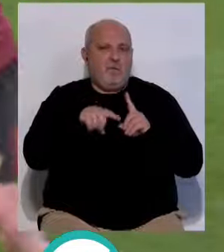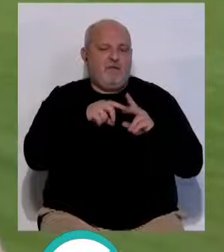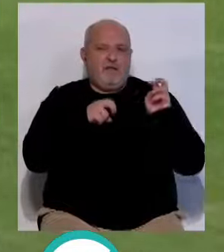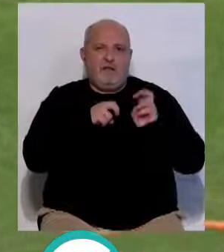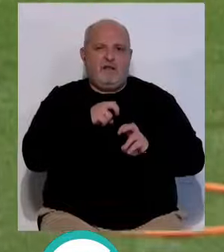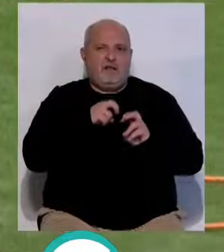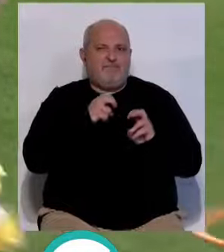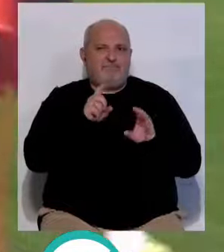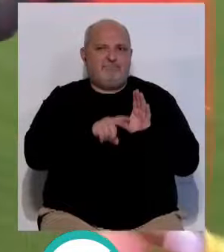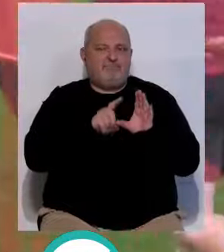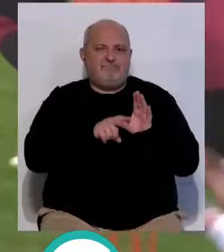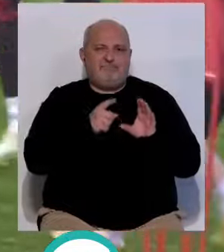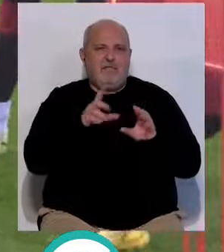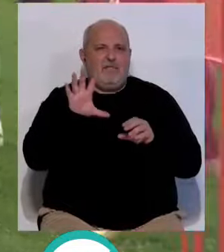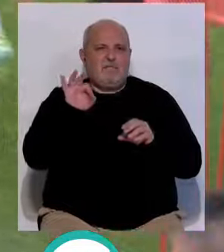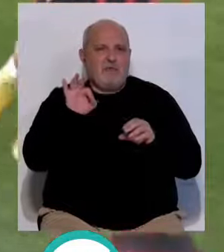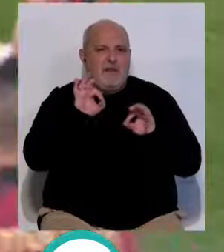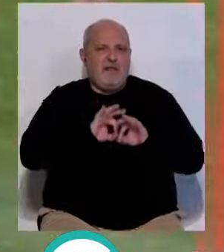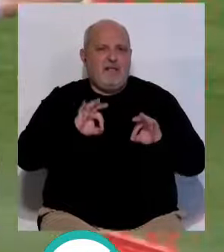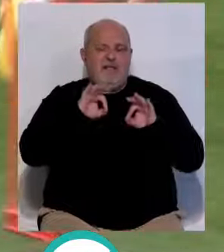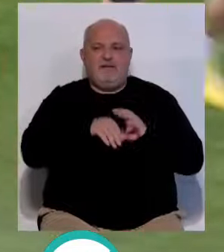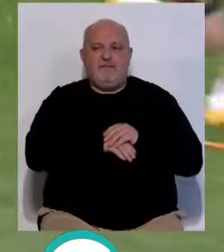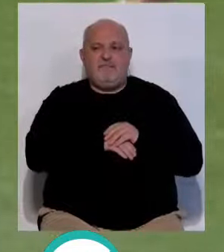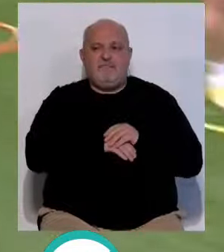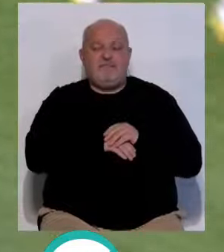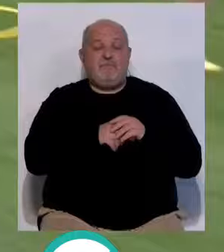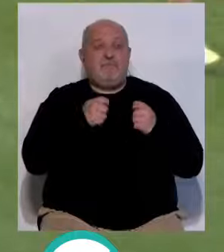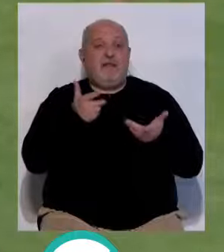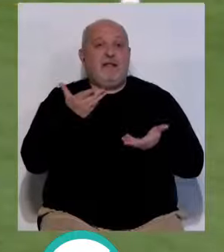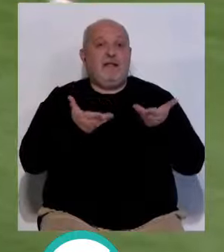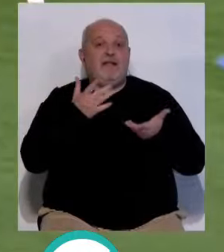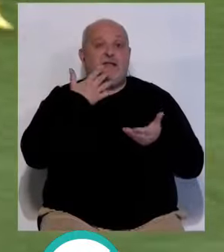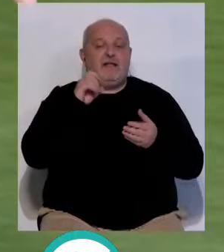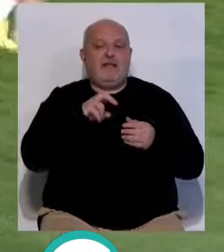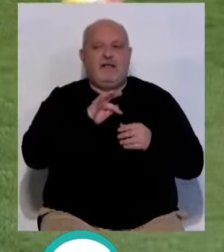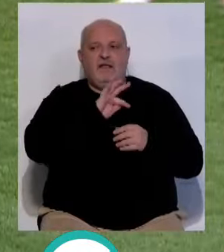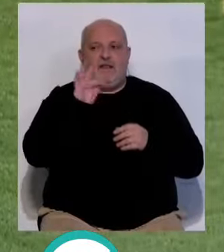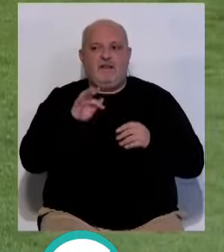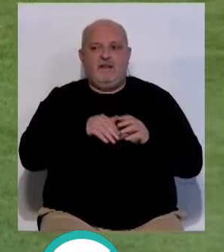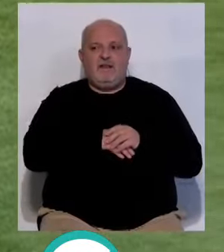no no ni 5 minutos Es que yo creo que el que le da Equilibrio es el siguiente protagonista que sería